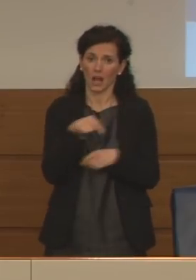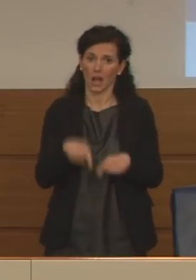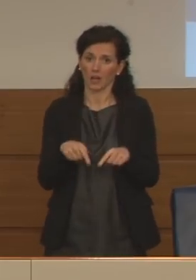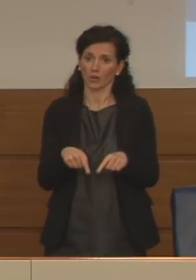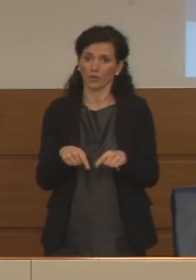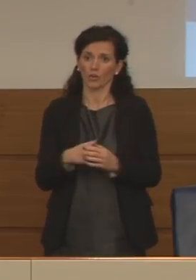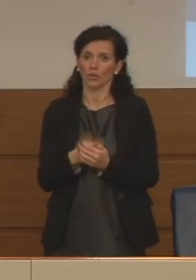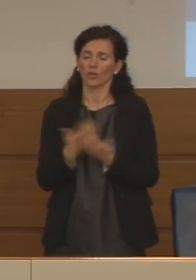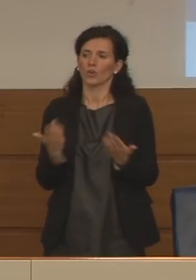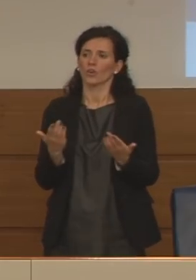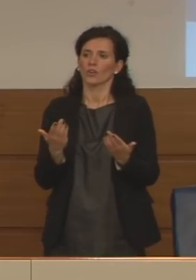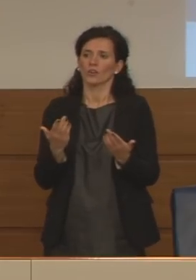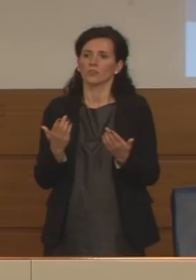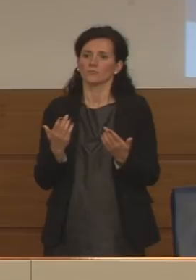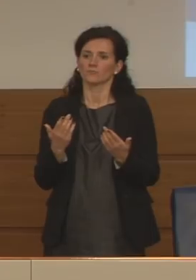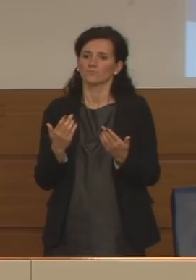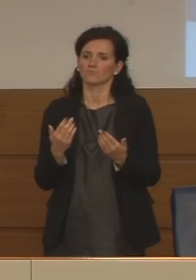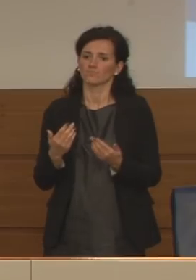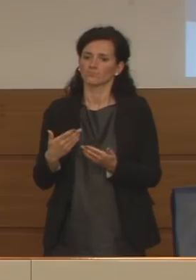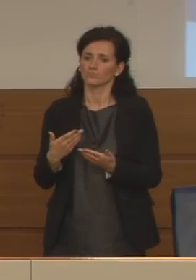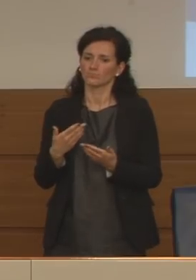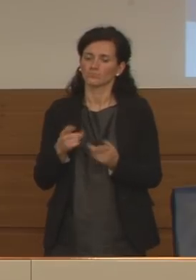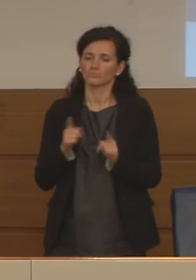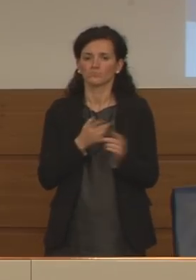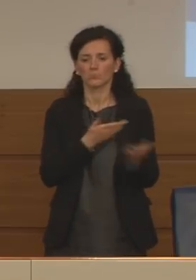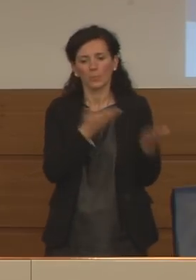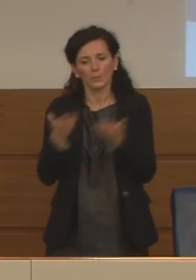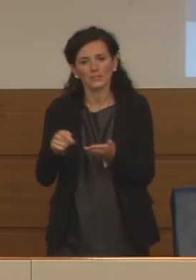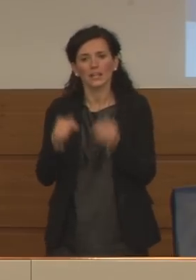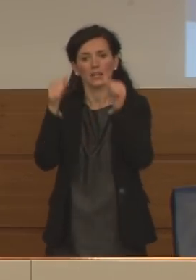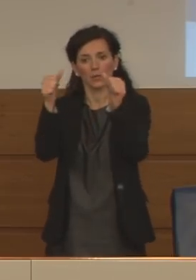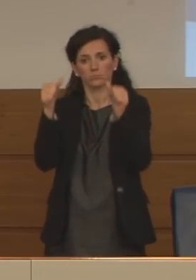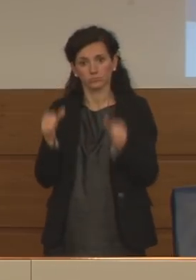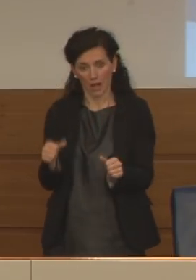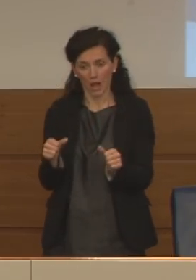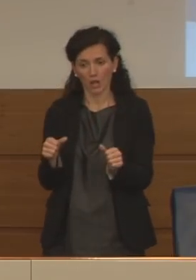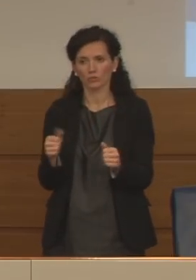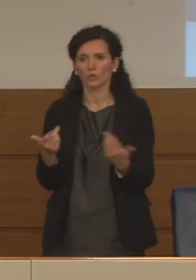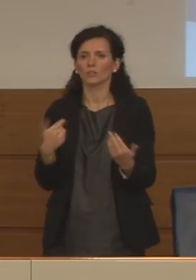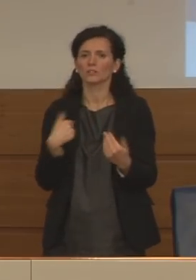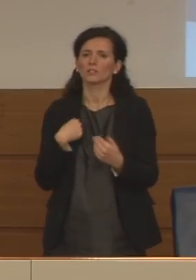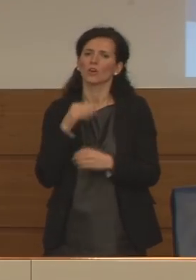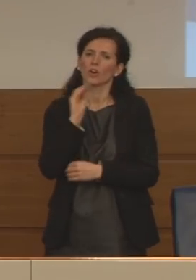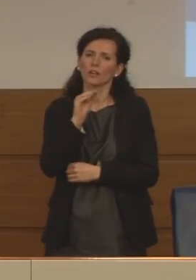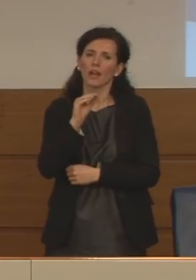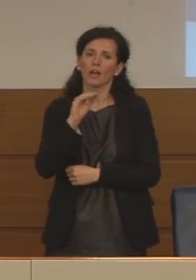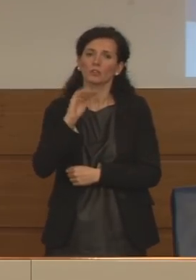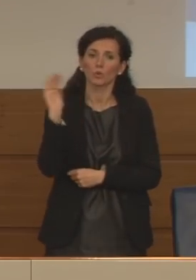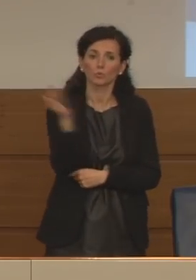presentare il bando e chiedo davvero a tutti coloro che ci stanno ascoltando e